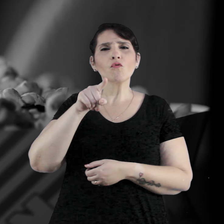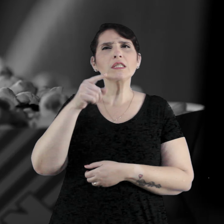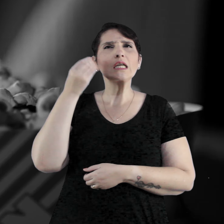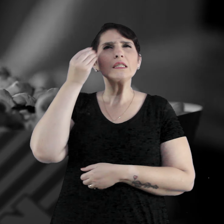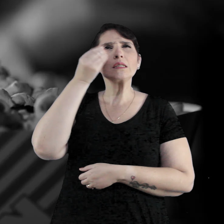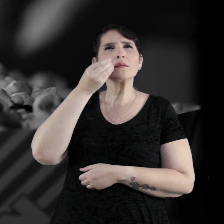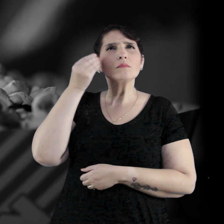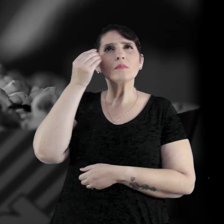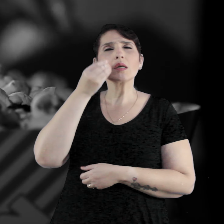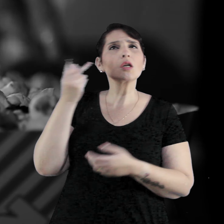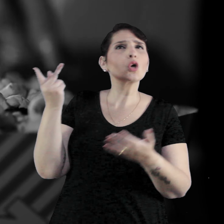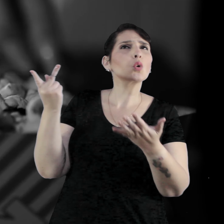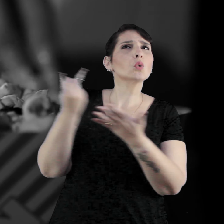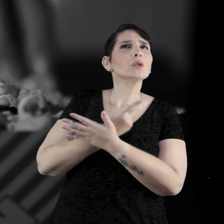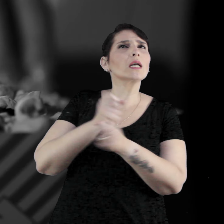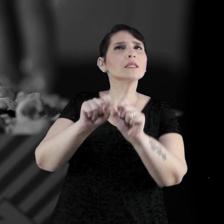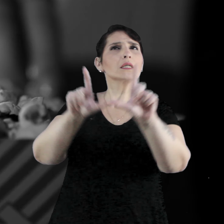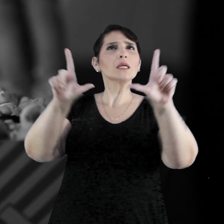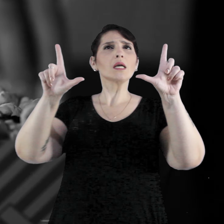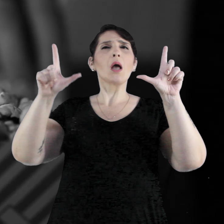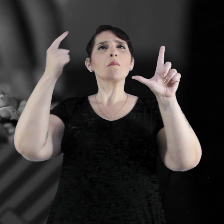o acontecimento do que está na tela como real.